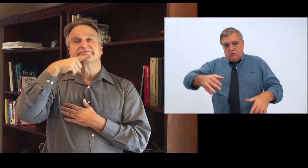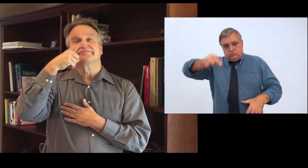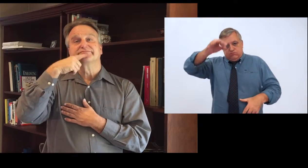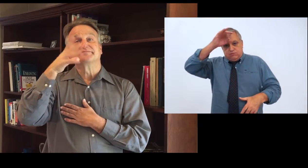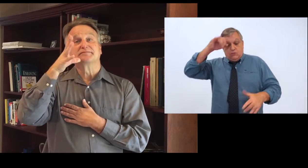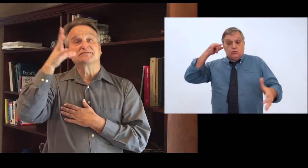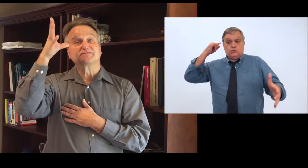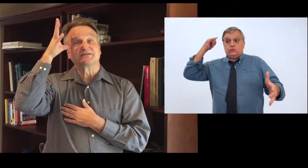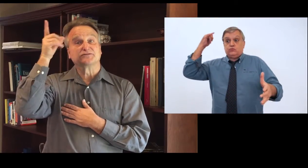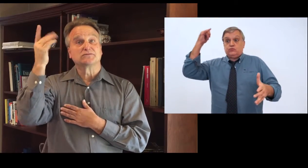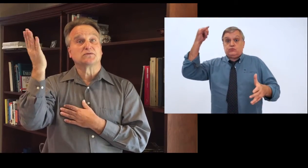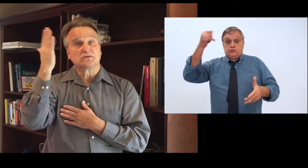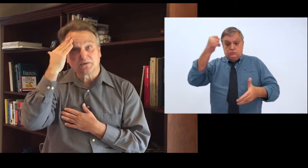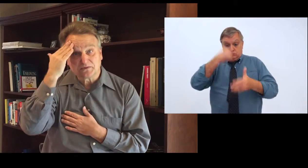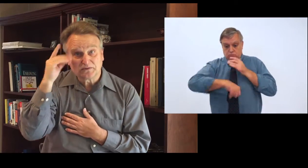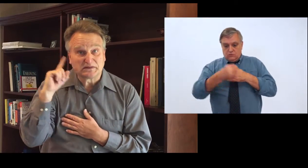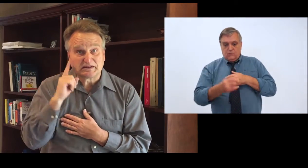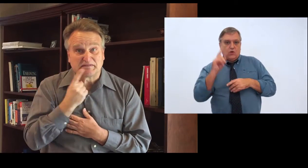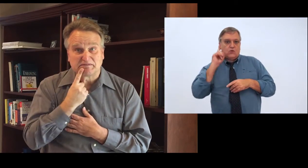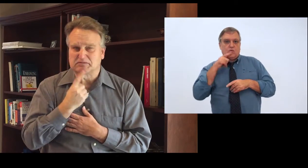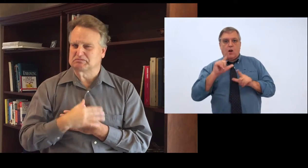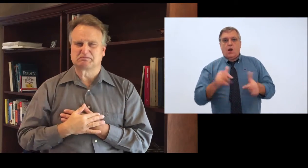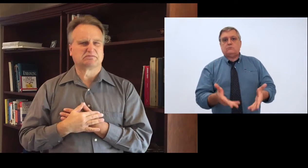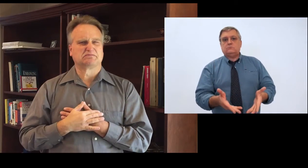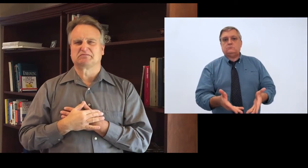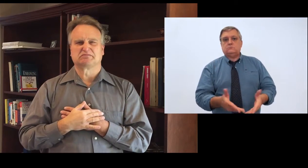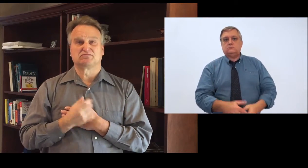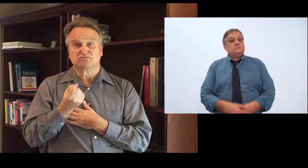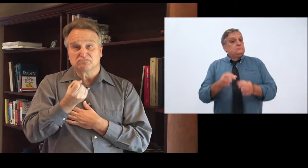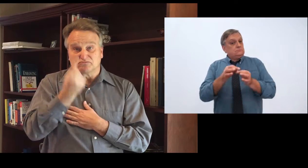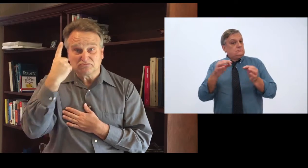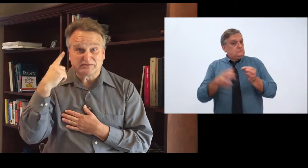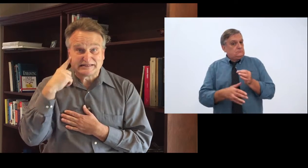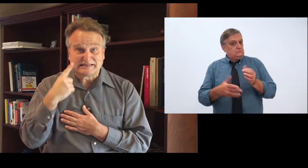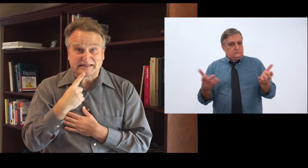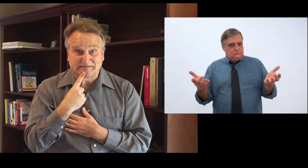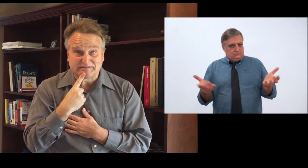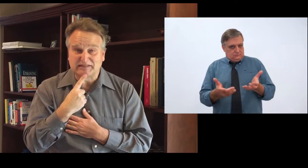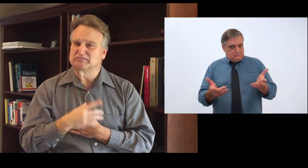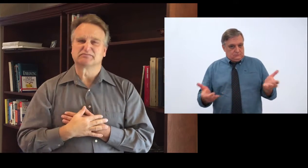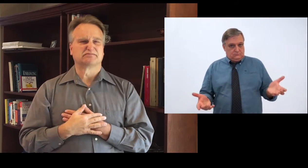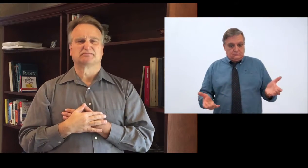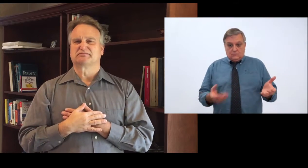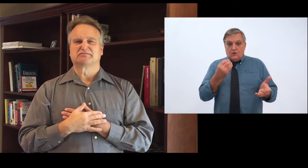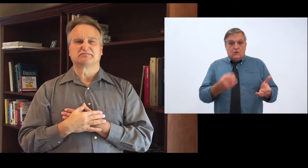dont la plupart d’entre eux n’avaient aucune notion de ce que sont les personnes sourdes